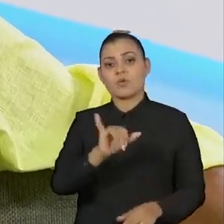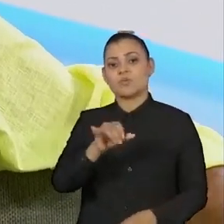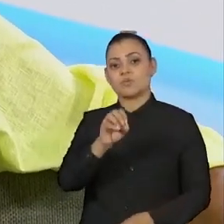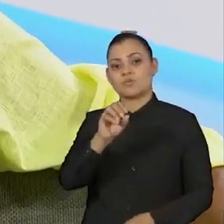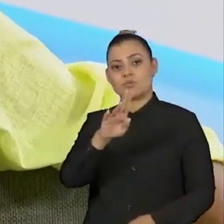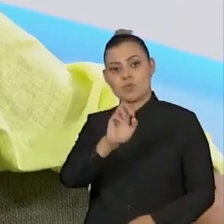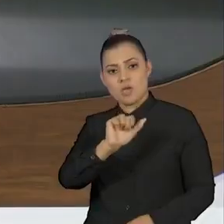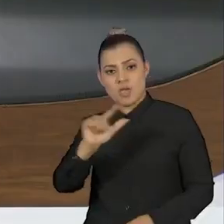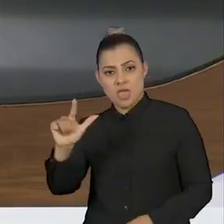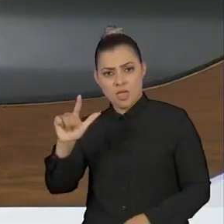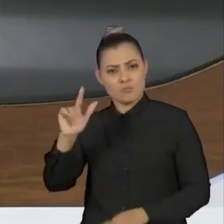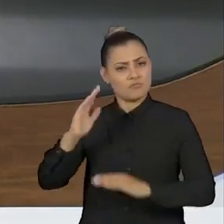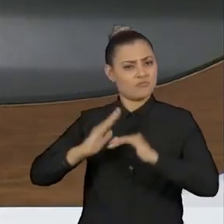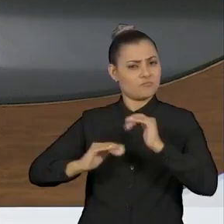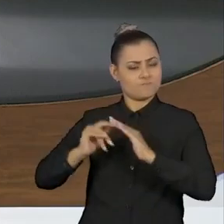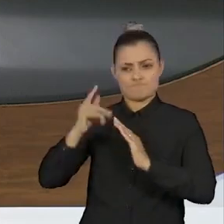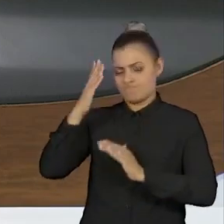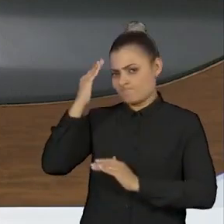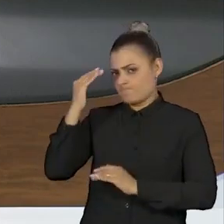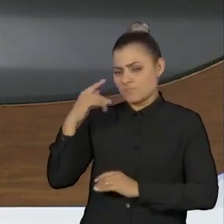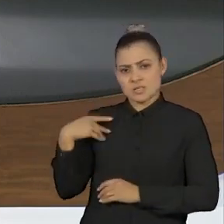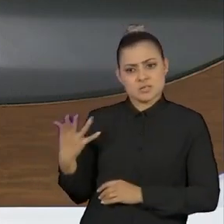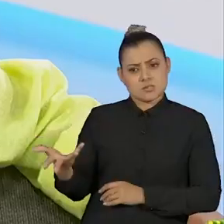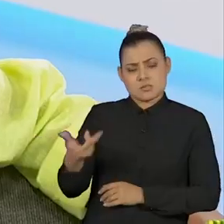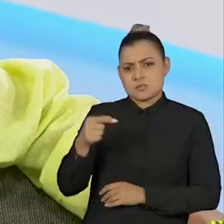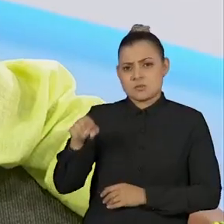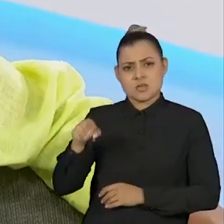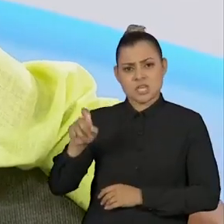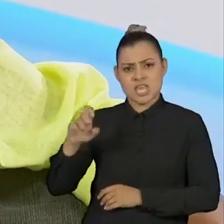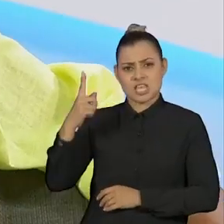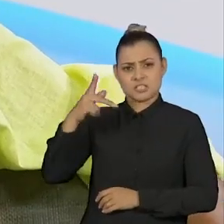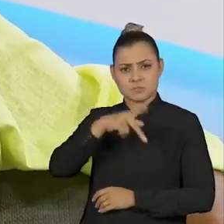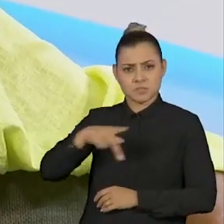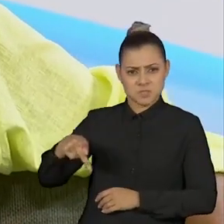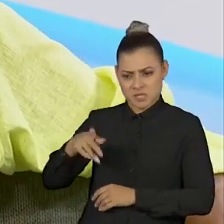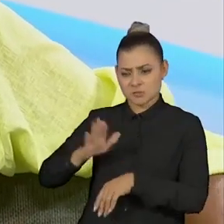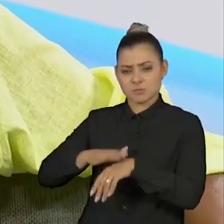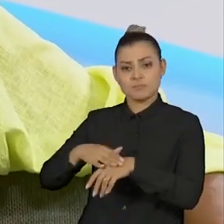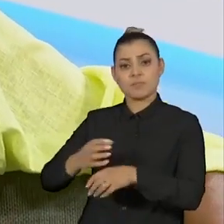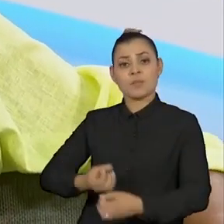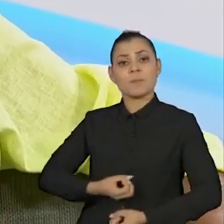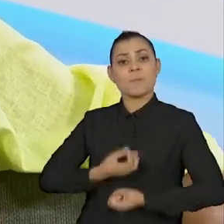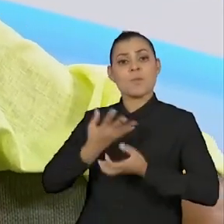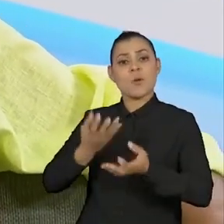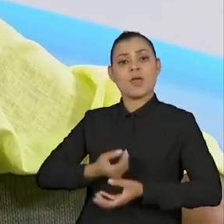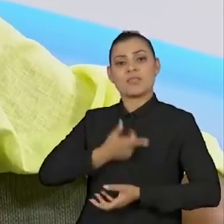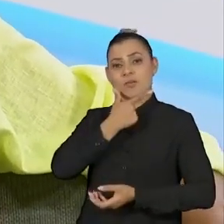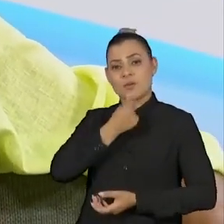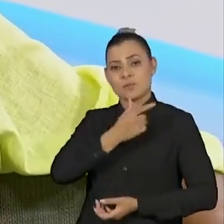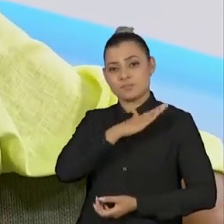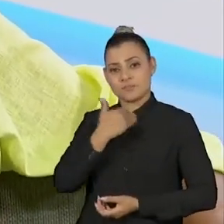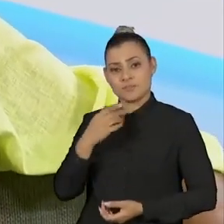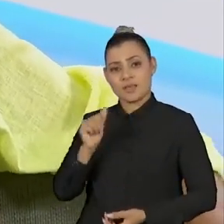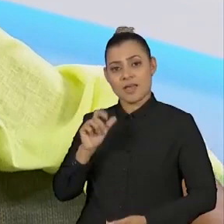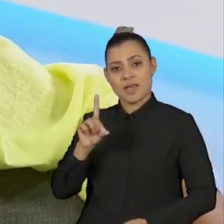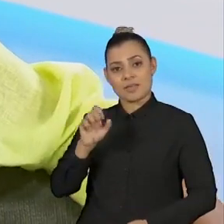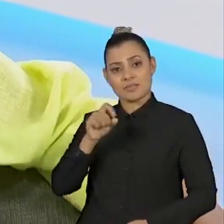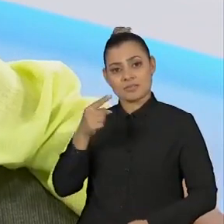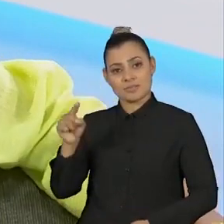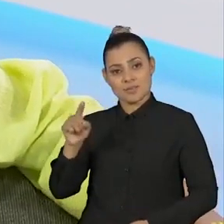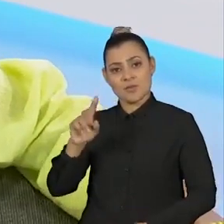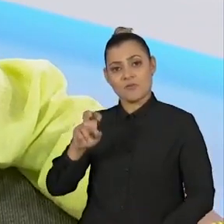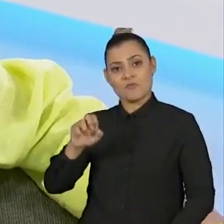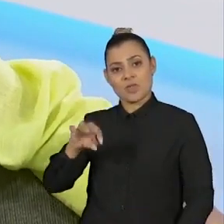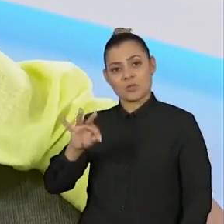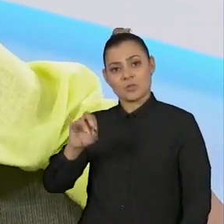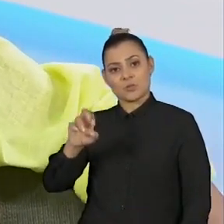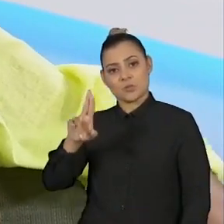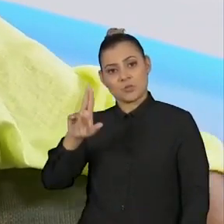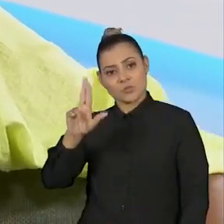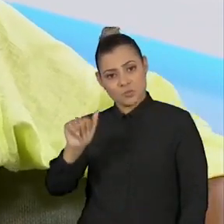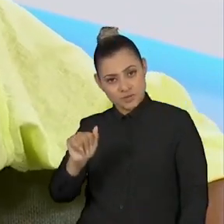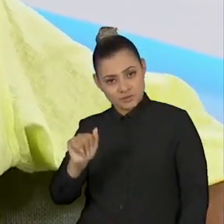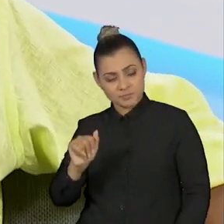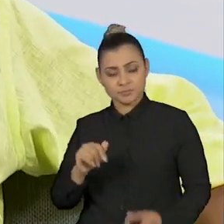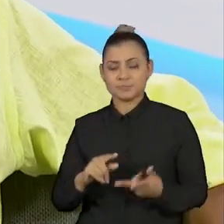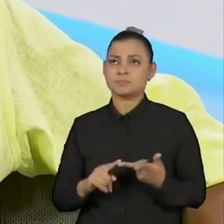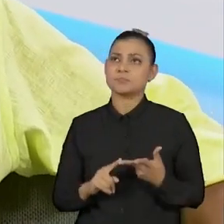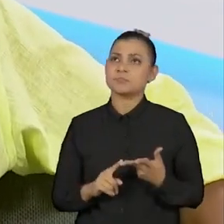saudoso historiador, ex-presidente; o poeta, também falecido, Adão Ventura; nosso querido